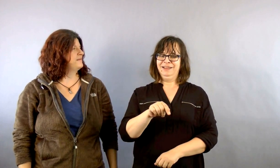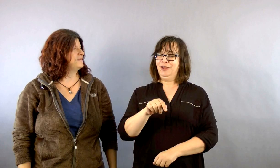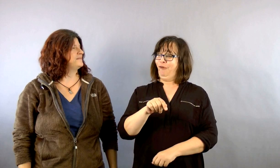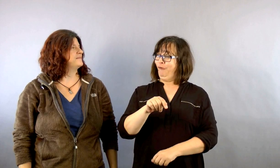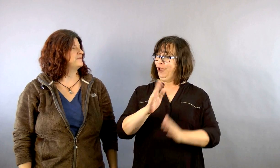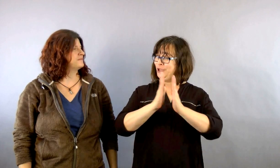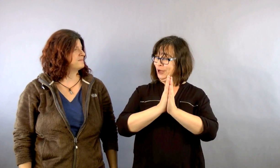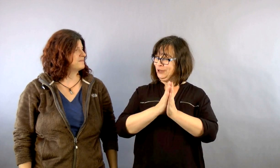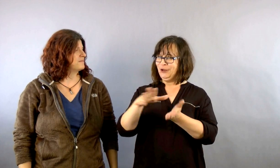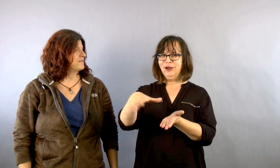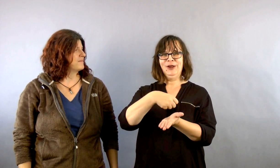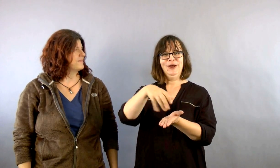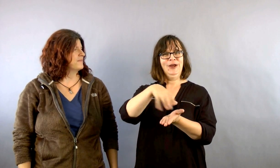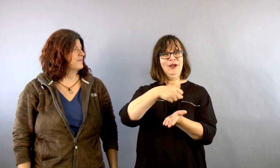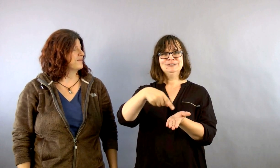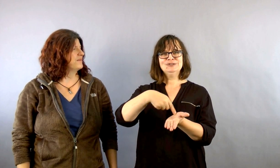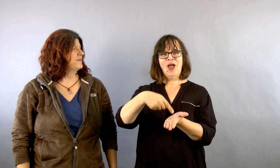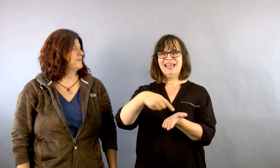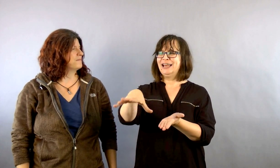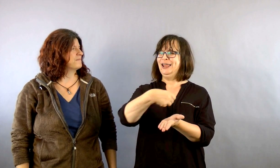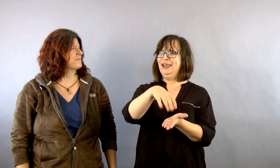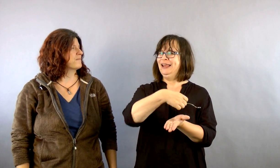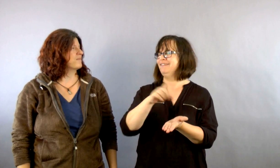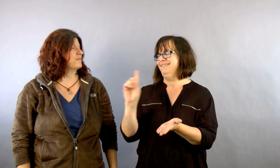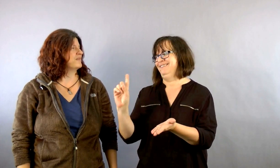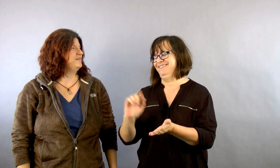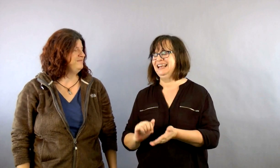Aber die Kirche behält das Geld nicht für sich,